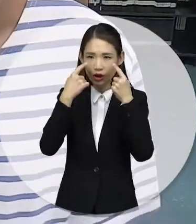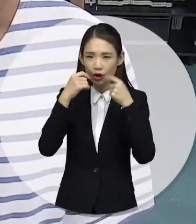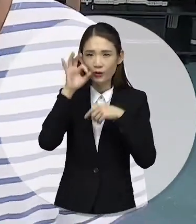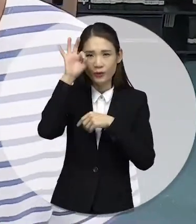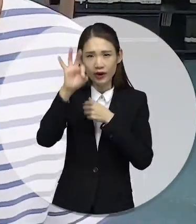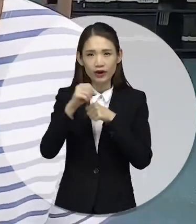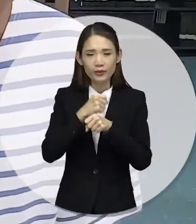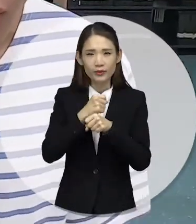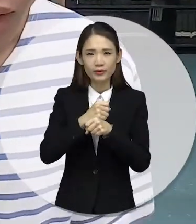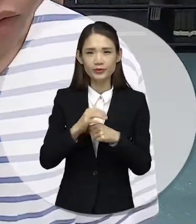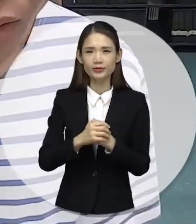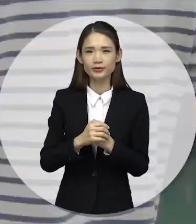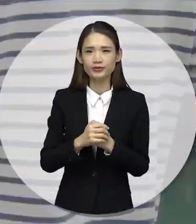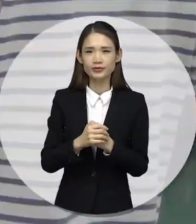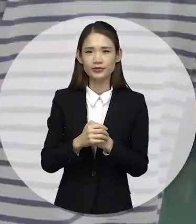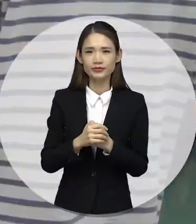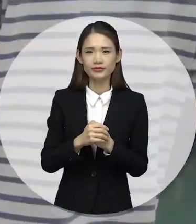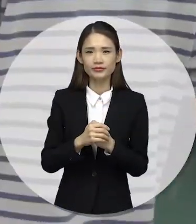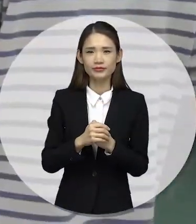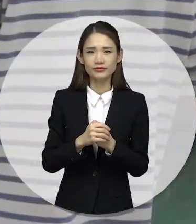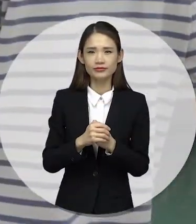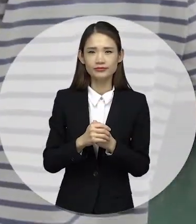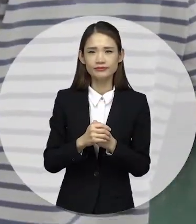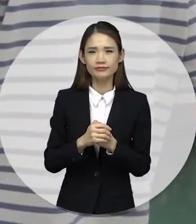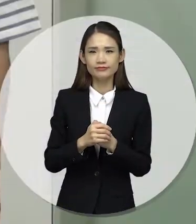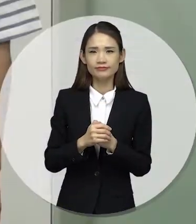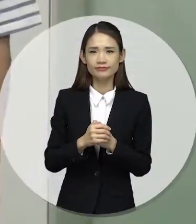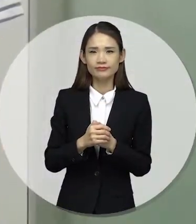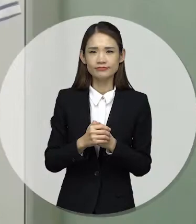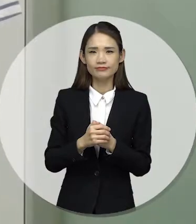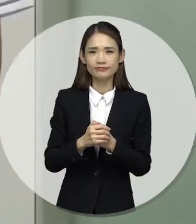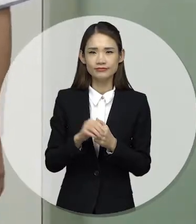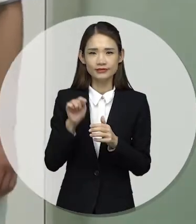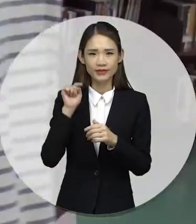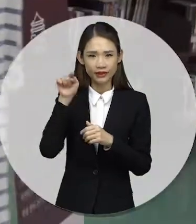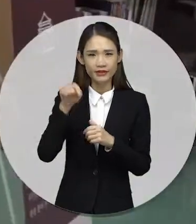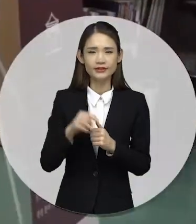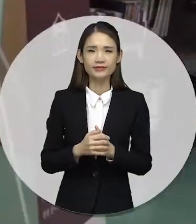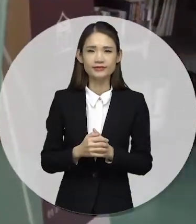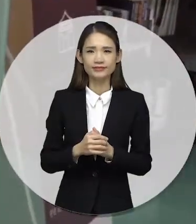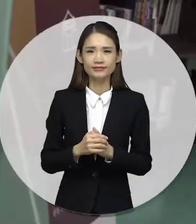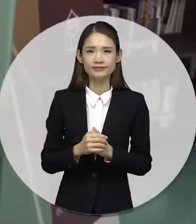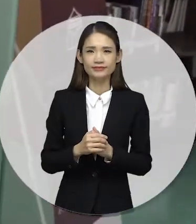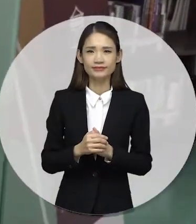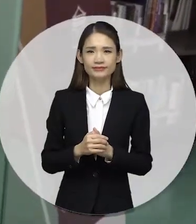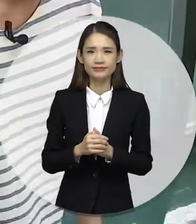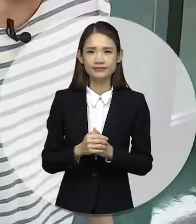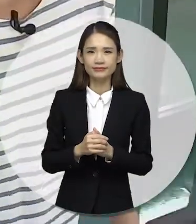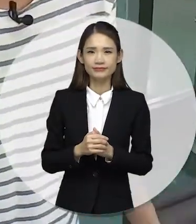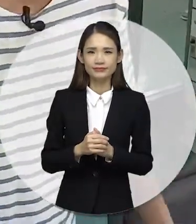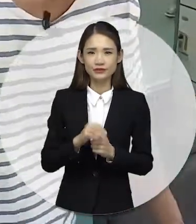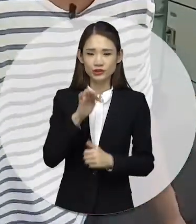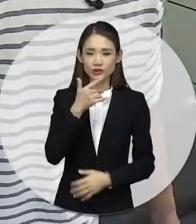김한솔 : 좋아, 좋아. 뭐가 있을까 보자. 보자, 보자. 김소희 : 가자! 소파도 있고.